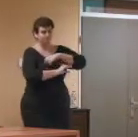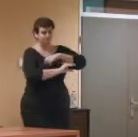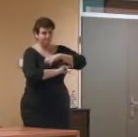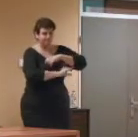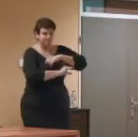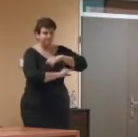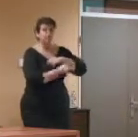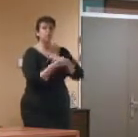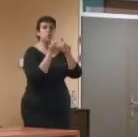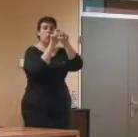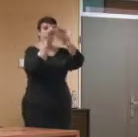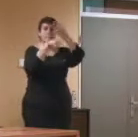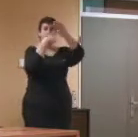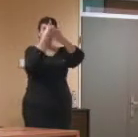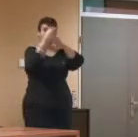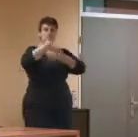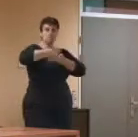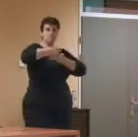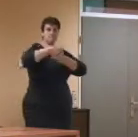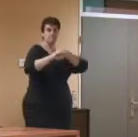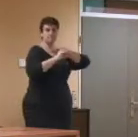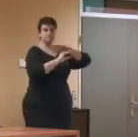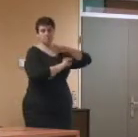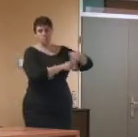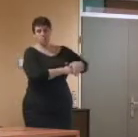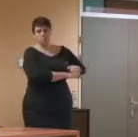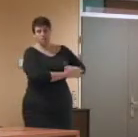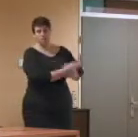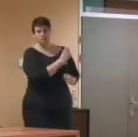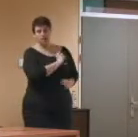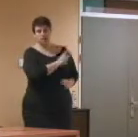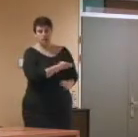que él hiciera gestiones, pero esto no se pudo demostrar y